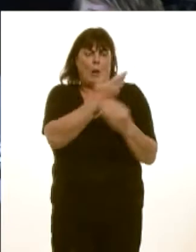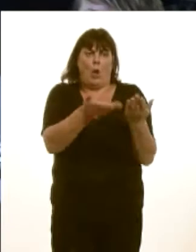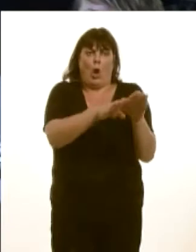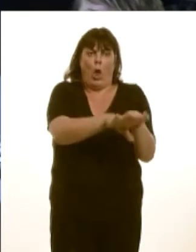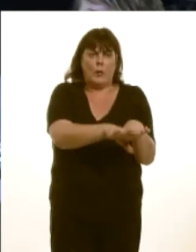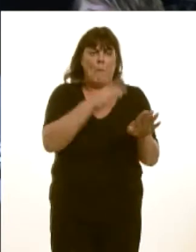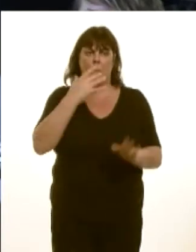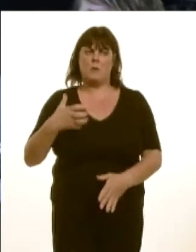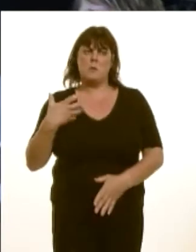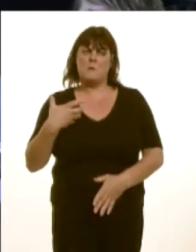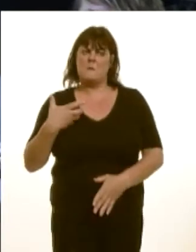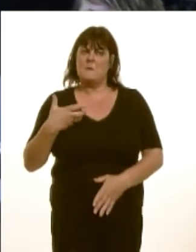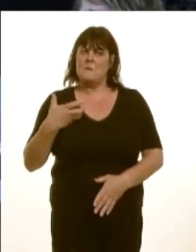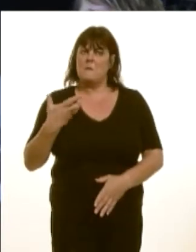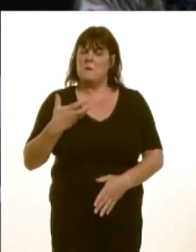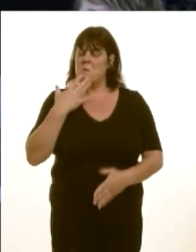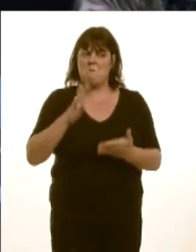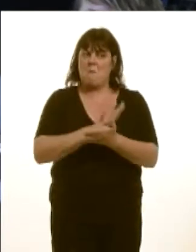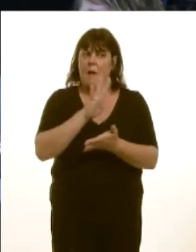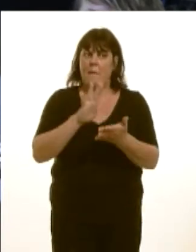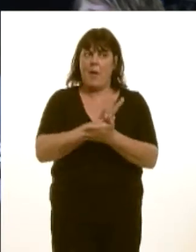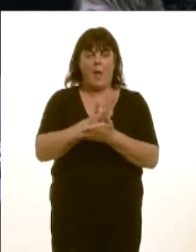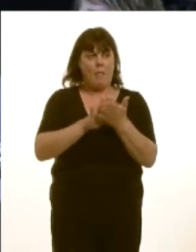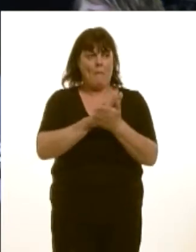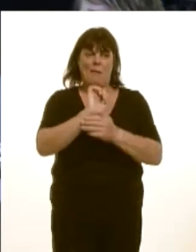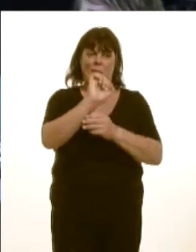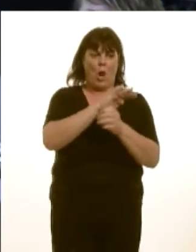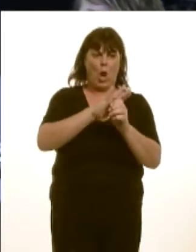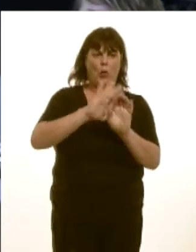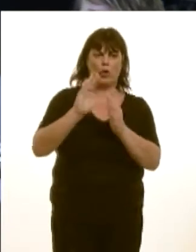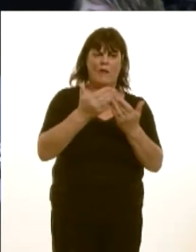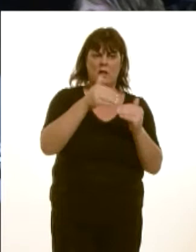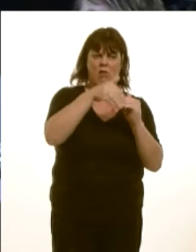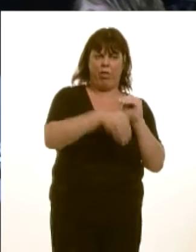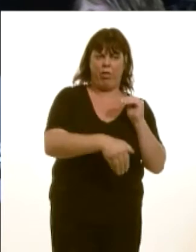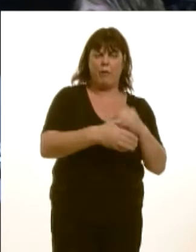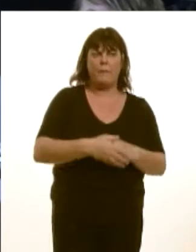o blaid yr ysbyty, i annog y bwrdd iechyd lleol i ystyried y penderfyniad o ddifrif? Carwyn Jones: Ni allwn ni ailagor hyn.